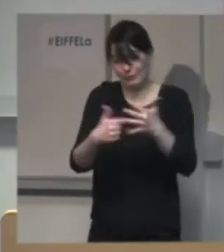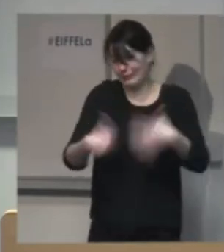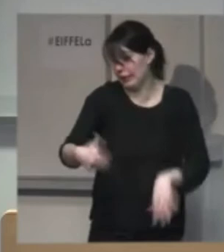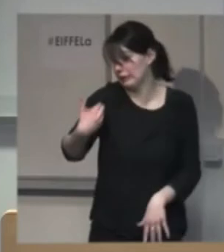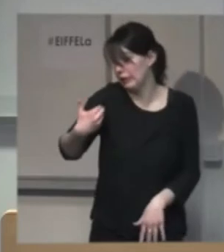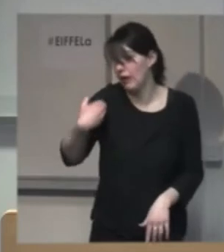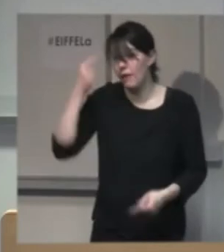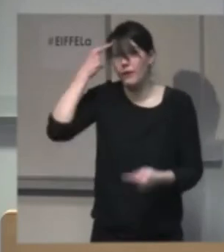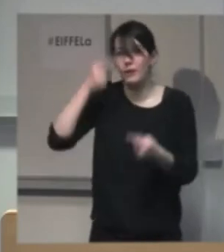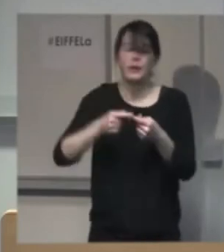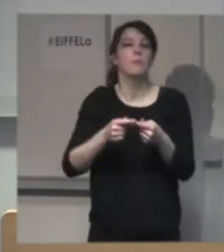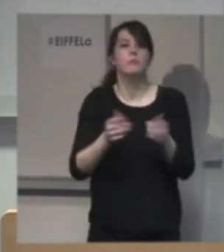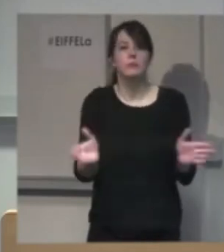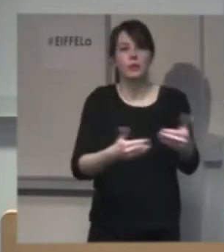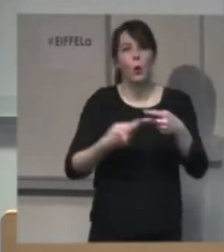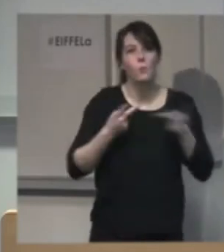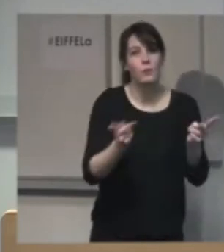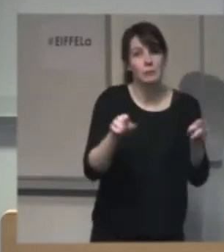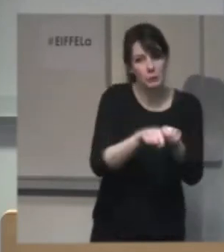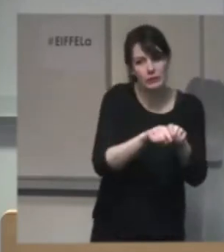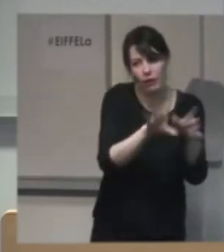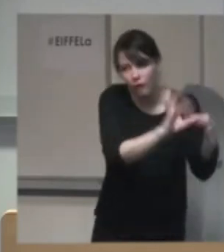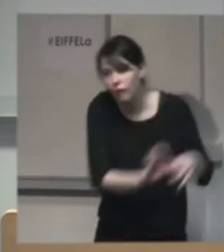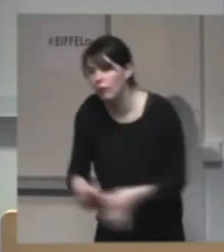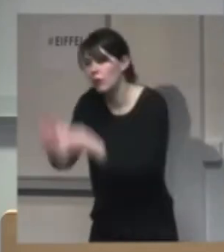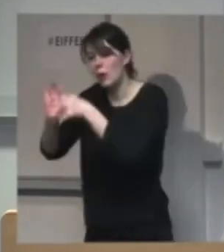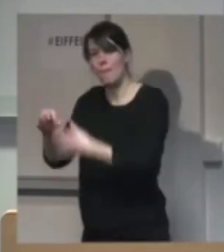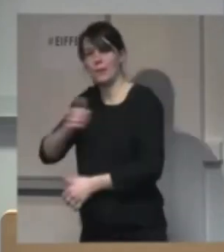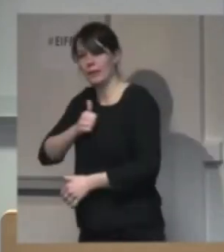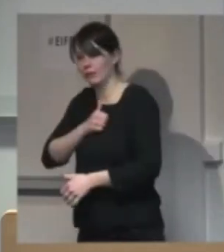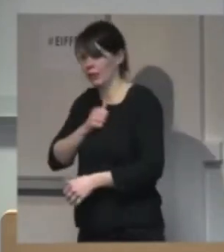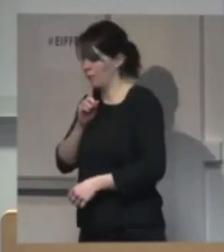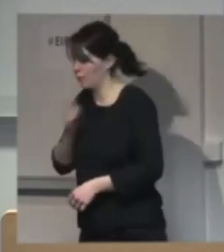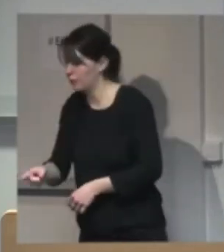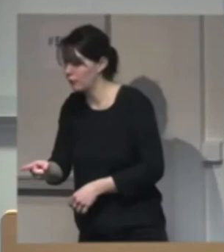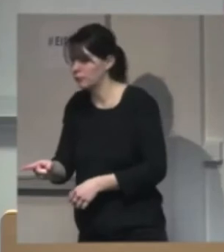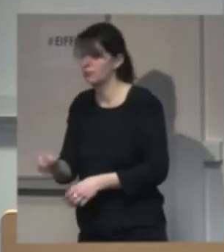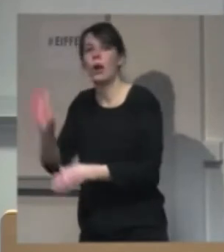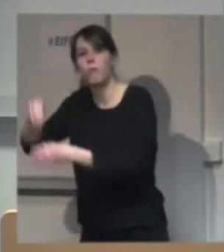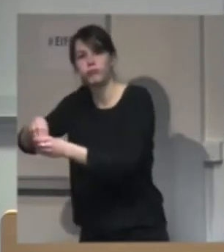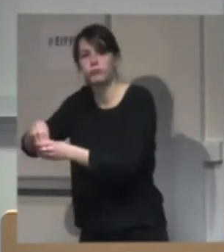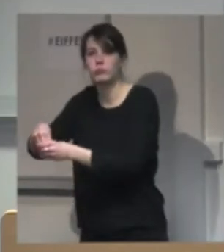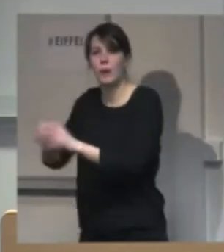Ce n'est plus uniquement le secteur public, maintenant c'est également le secteur privé doté d'une mission de service public...